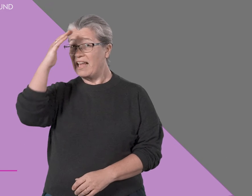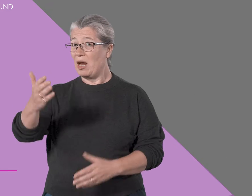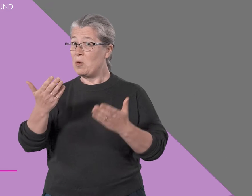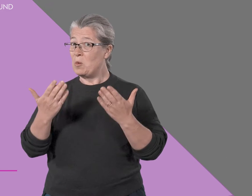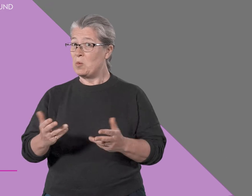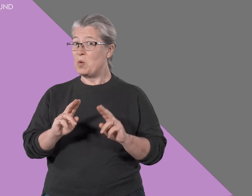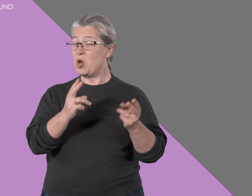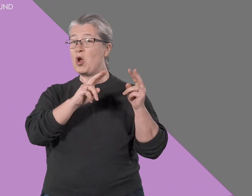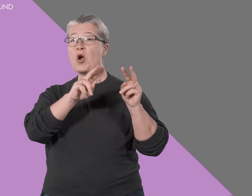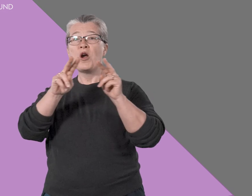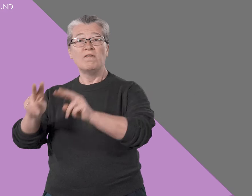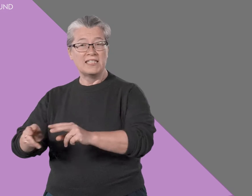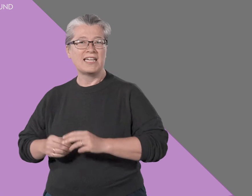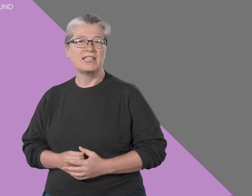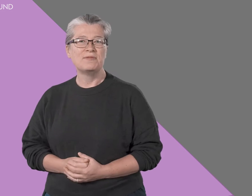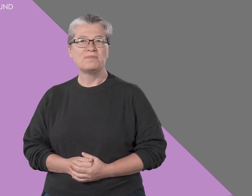Hej! Nu är det dags för den här veckans nyhetsöversikt.